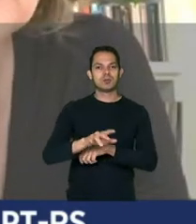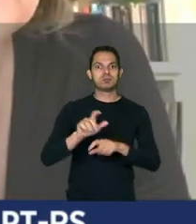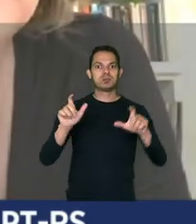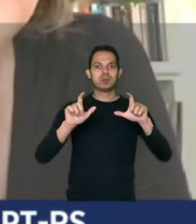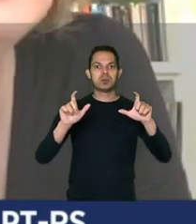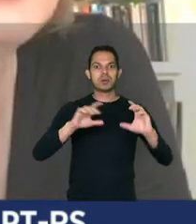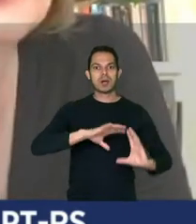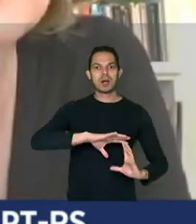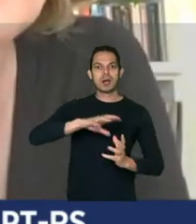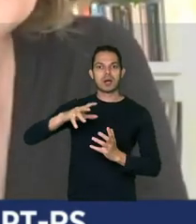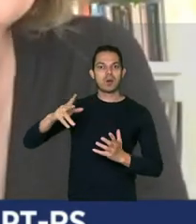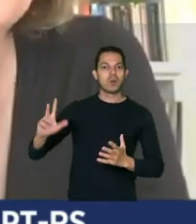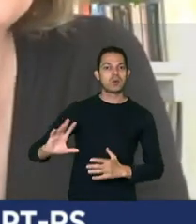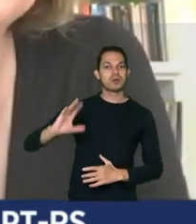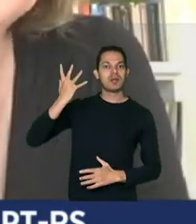DAS TRABALHADORAS. MAS EU